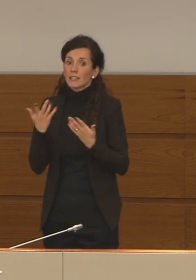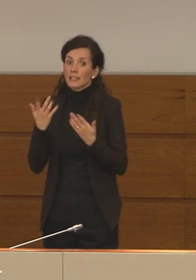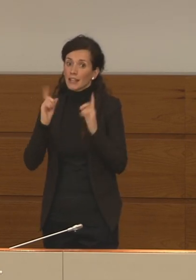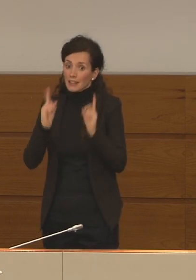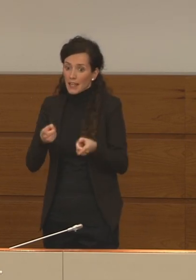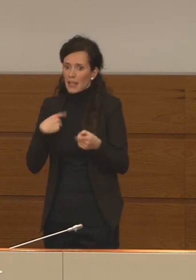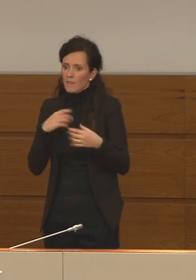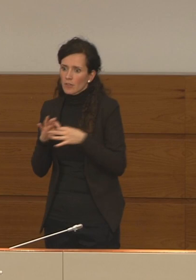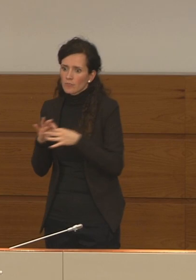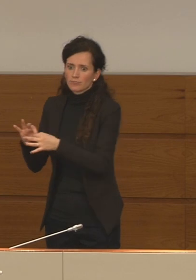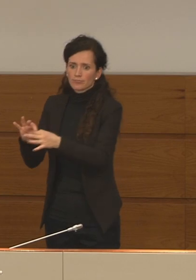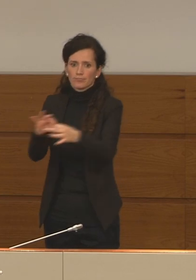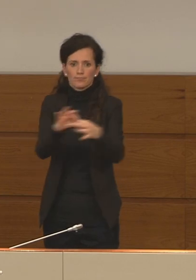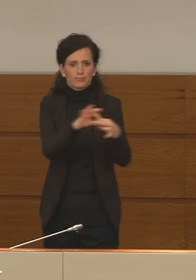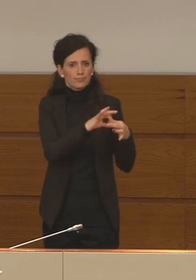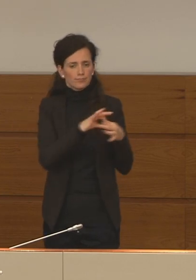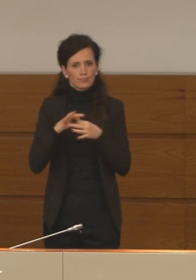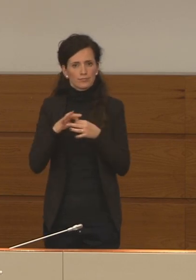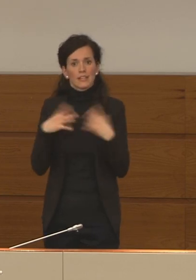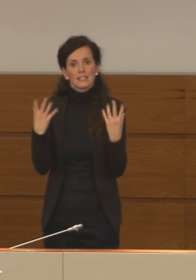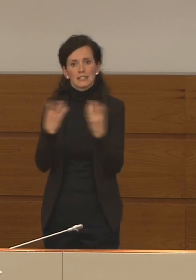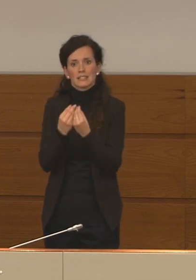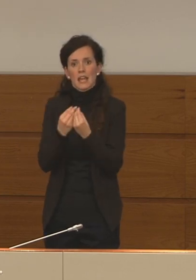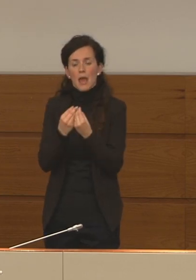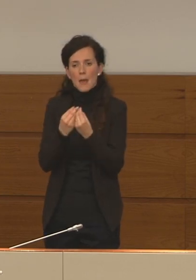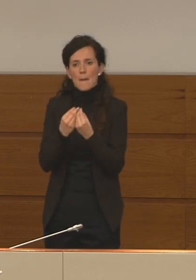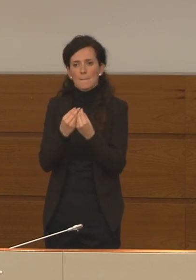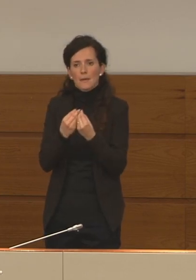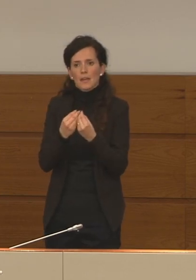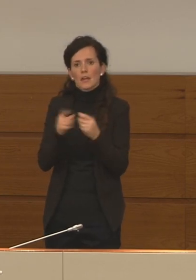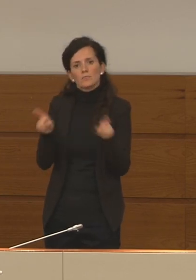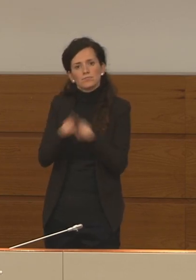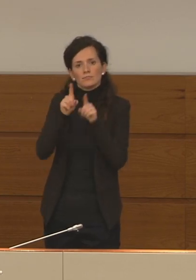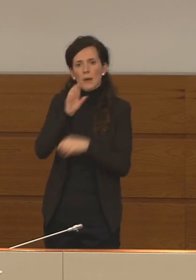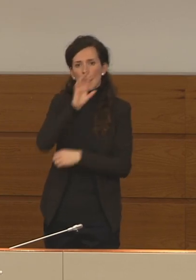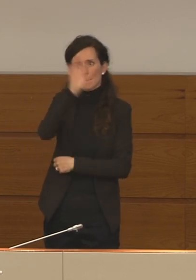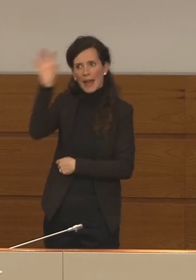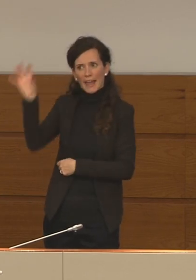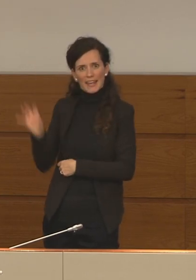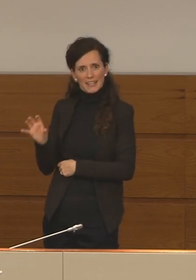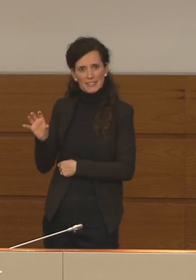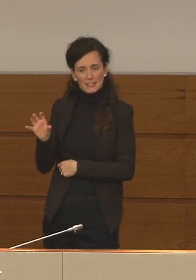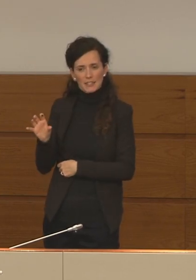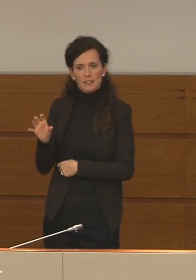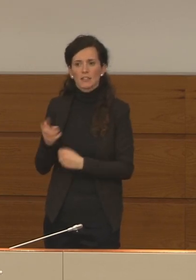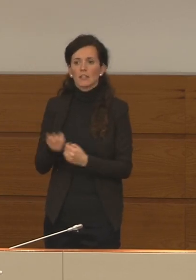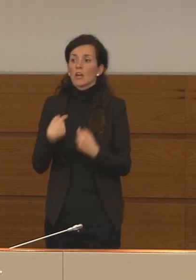che si adottano negli altri paesi e quel meccanismo adesso permettetemi di dirlo